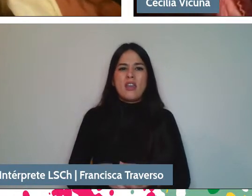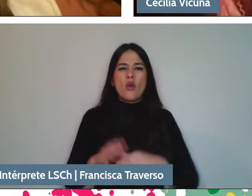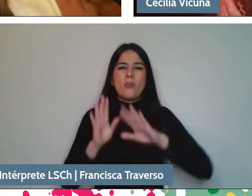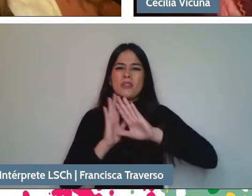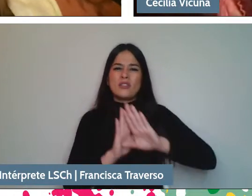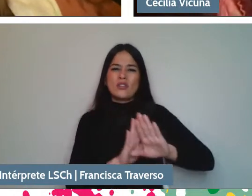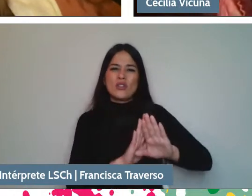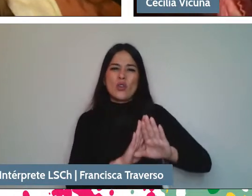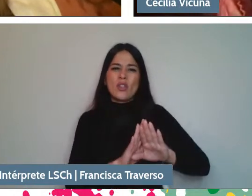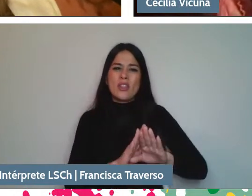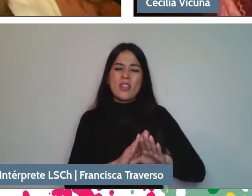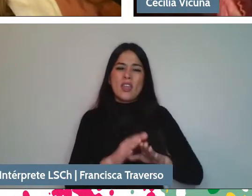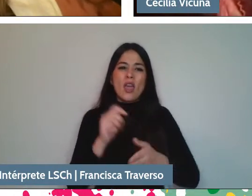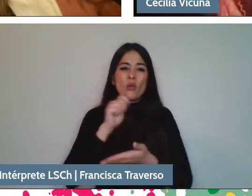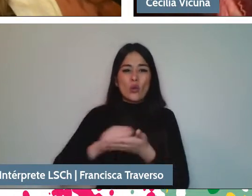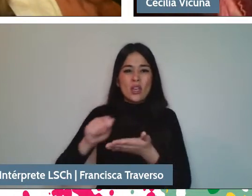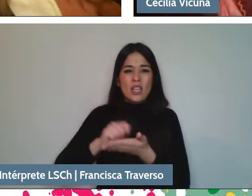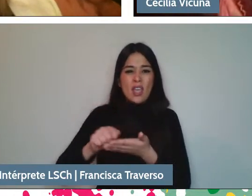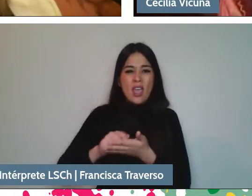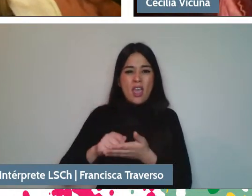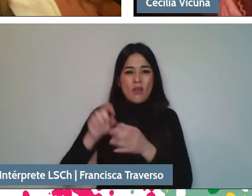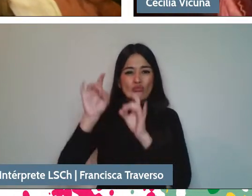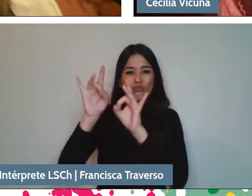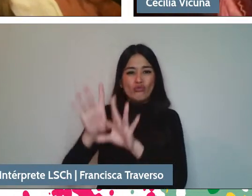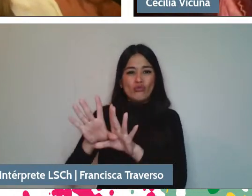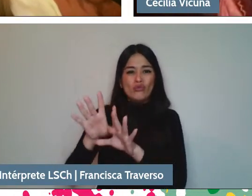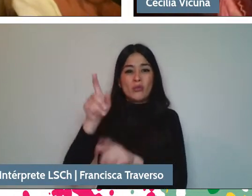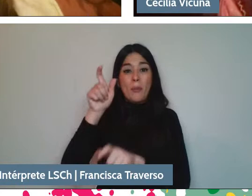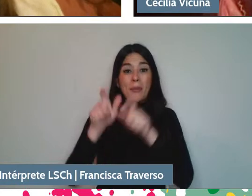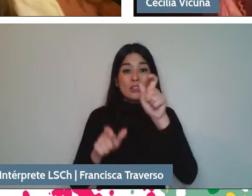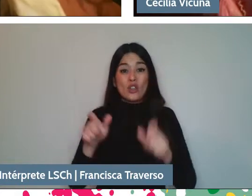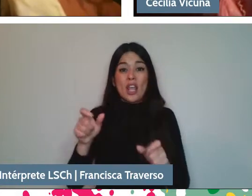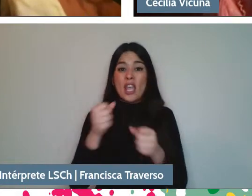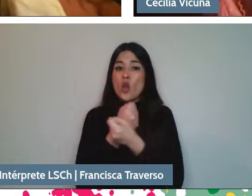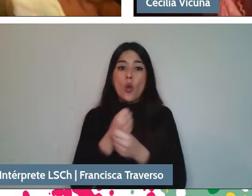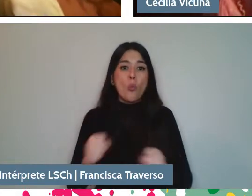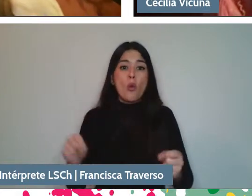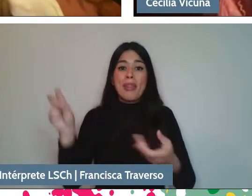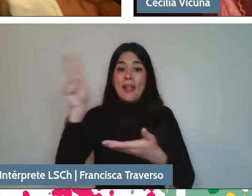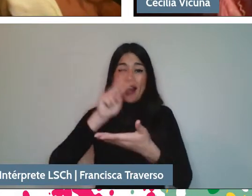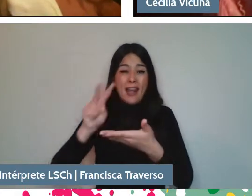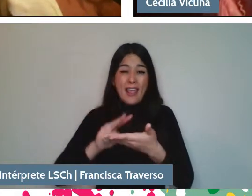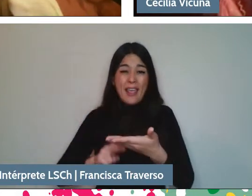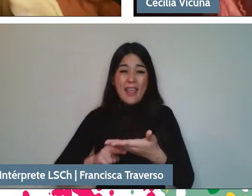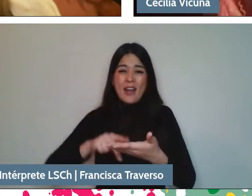a pesar de que había gente que no podían leerte o de los insultos, la desidia